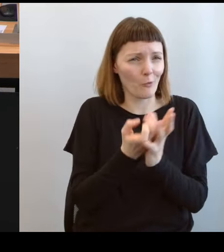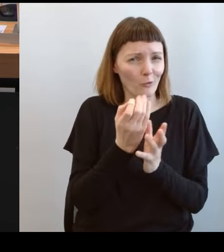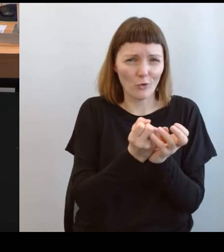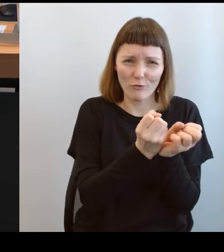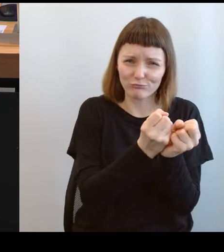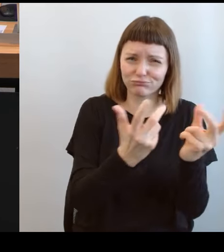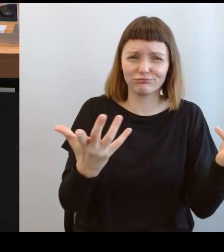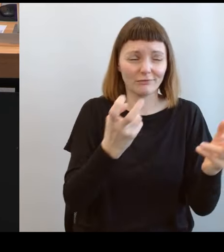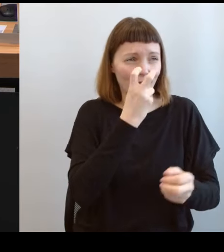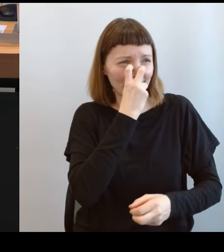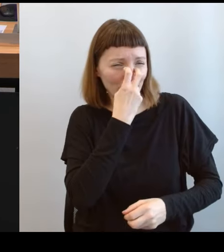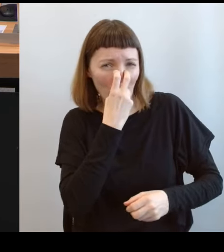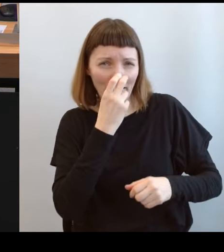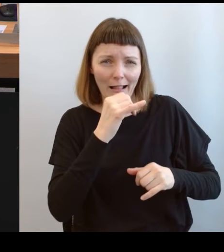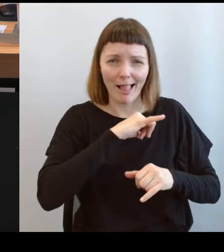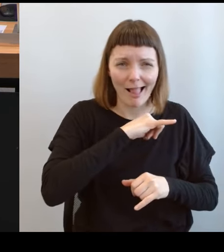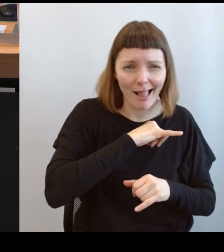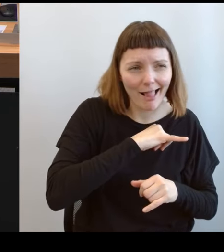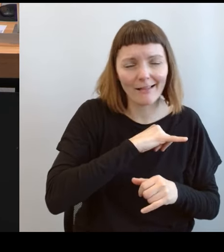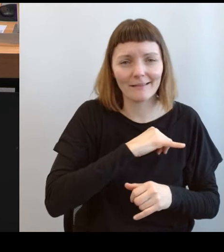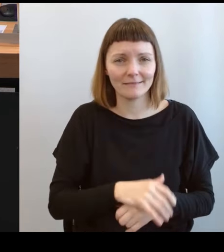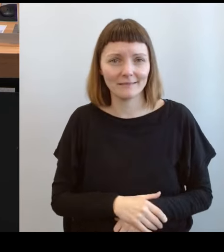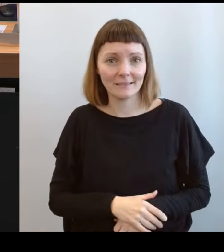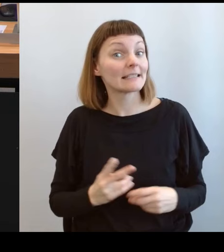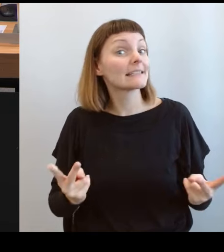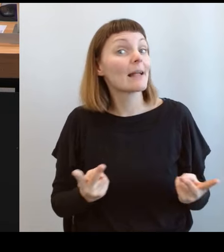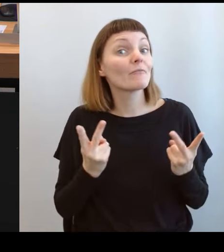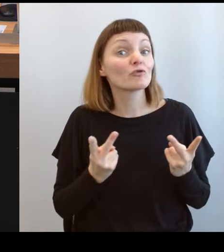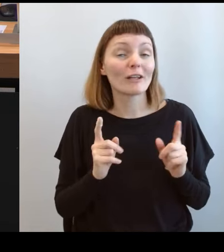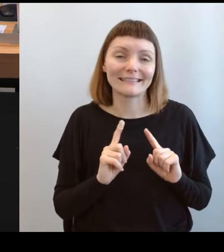Wenn unsere Kulturszene in ihrer Breite ein Magnet für Gäste aus aller